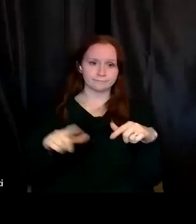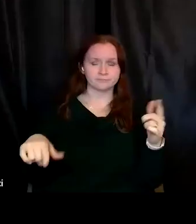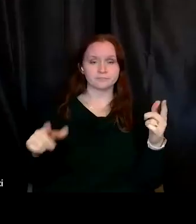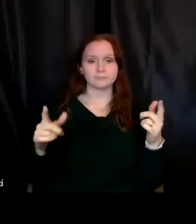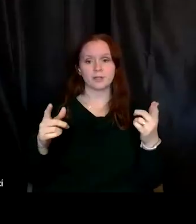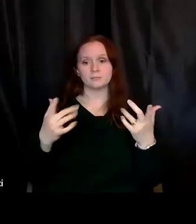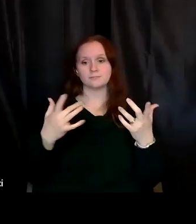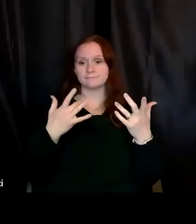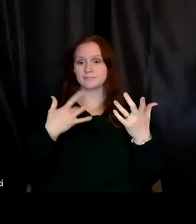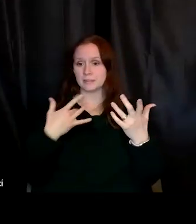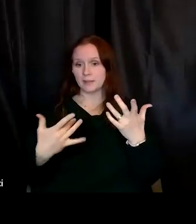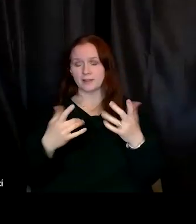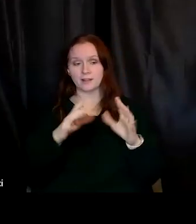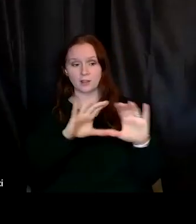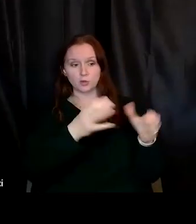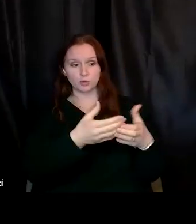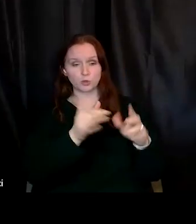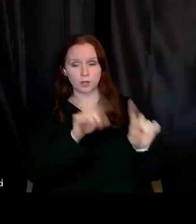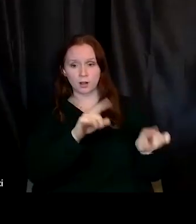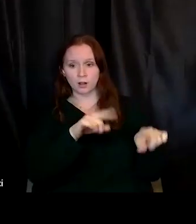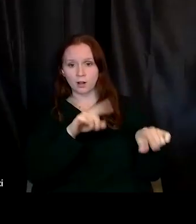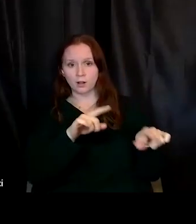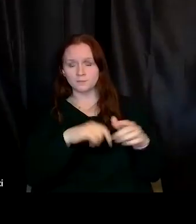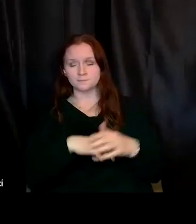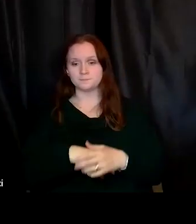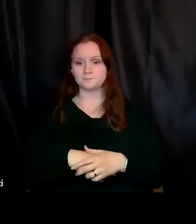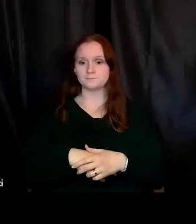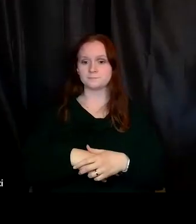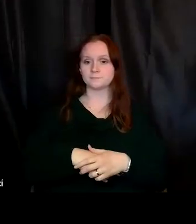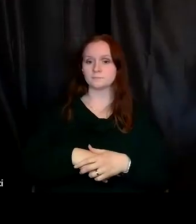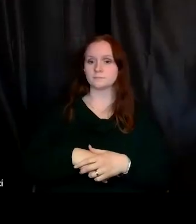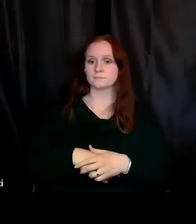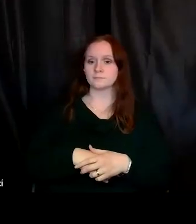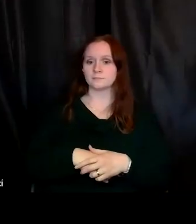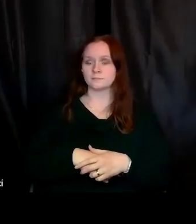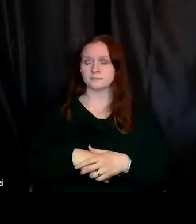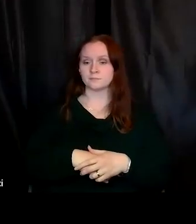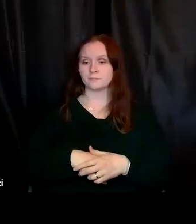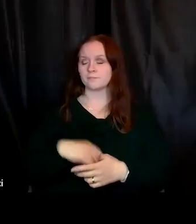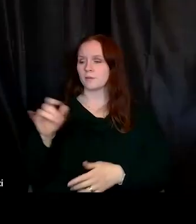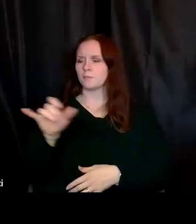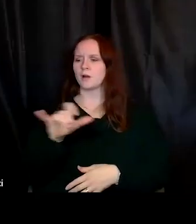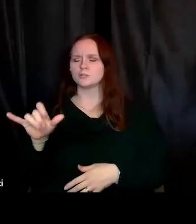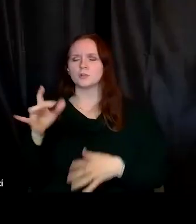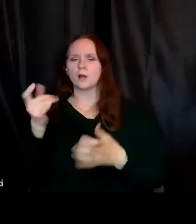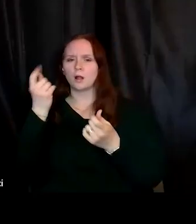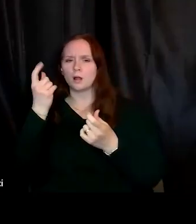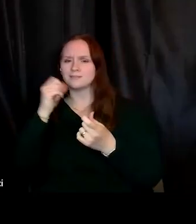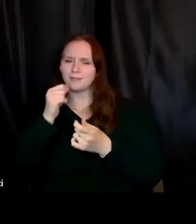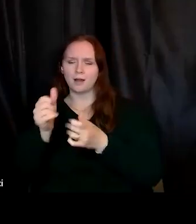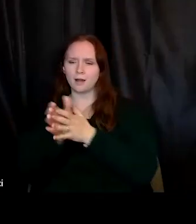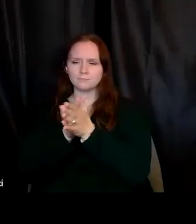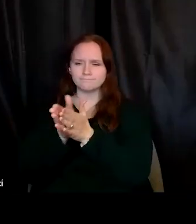para enviar realmente esos documentos en papel, como Zuzanna habló, ella hace una porción en línea,